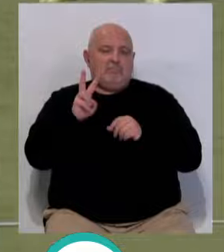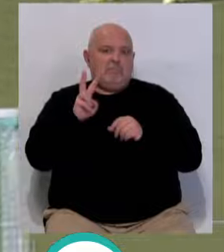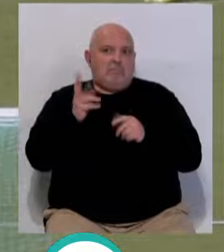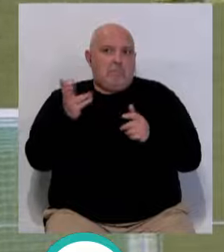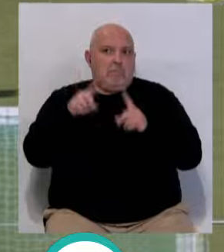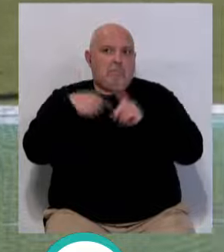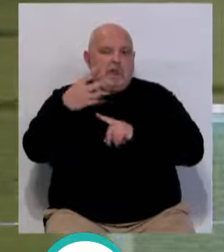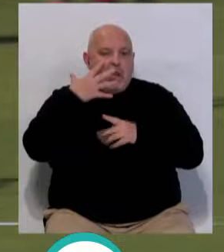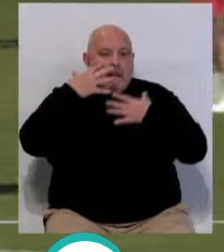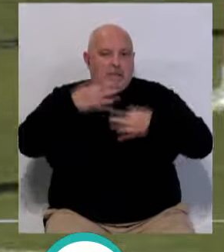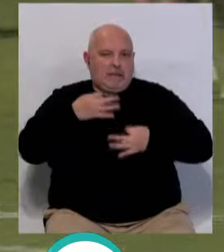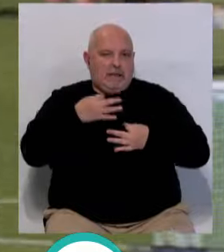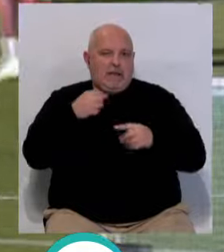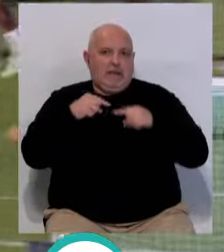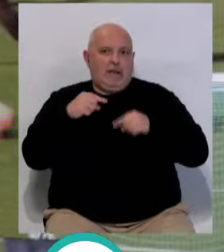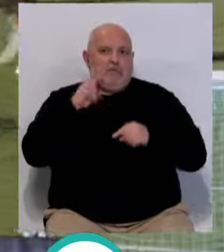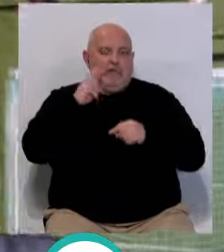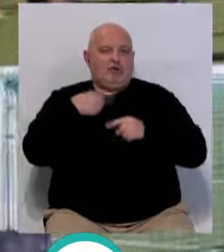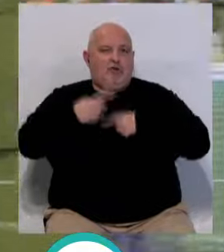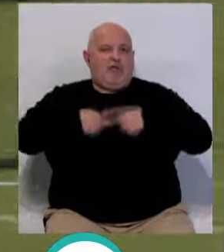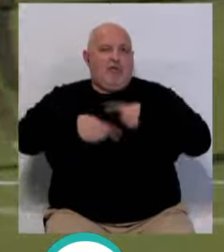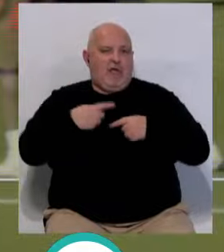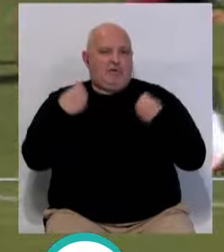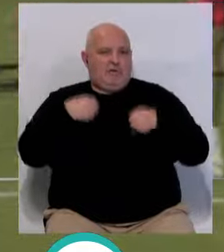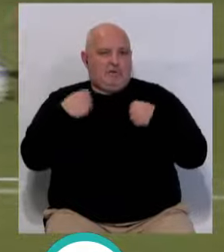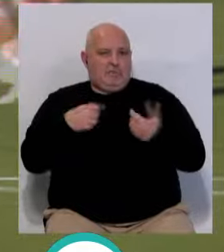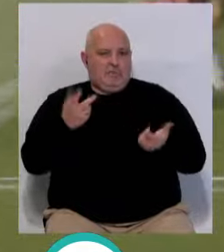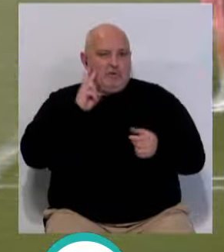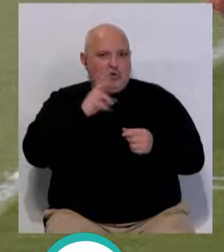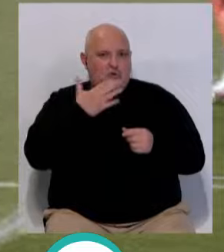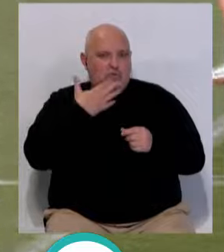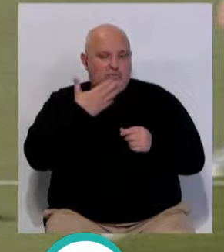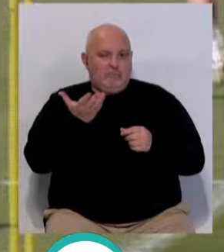el entrenador es el que lo ve diariamente en un en un entrenamiento porque es que no lo podemos no lo